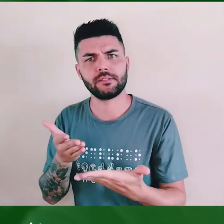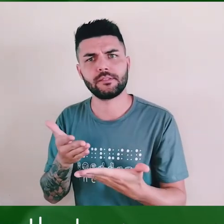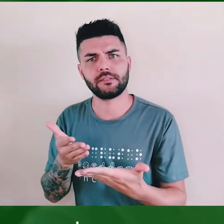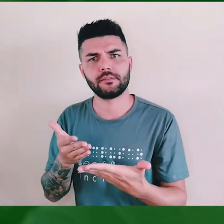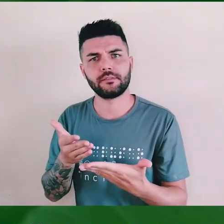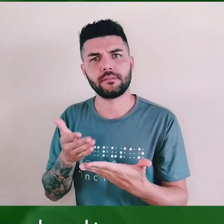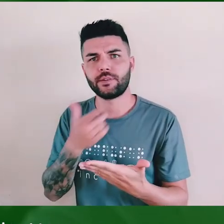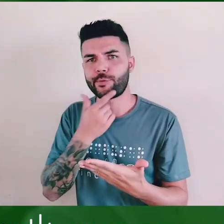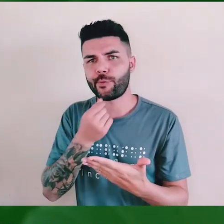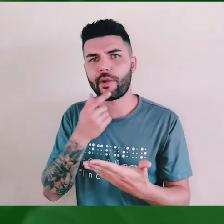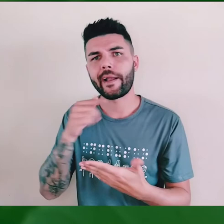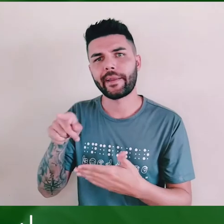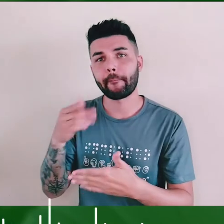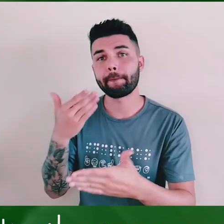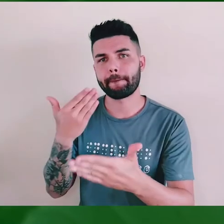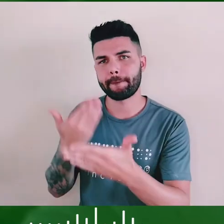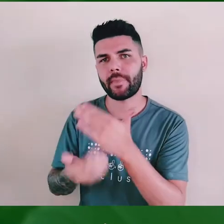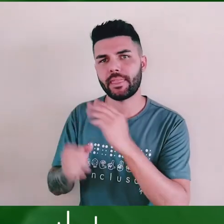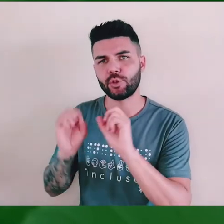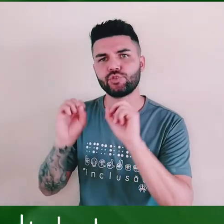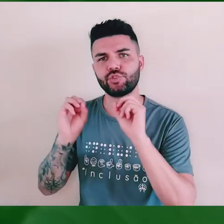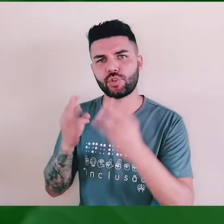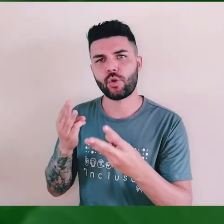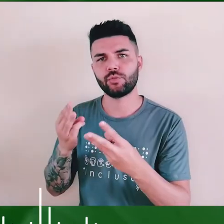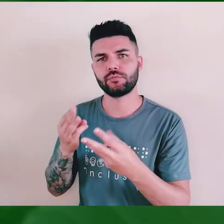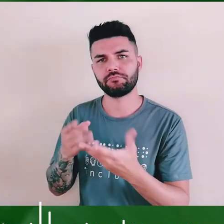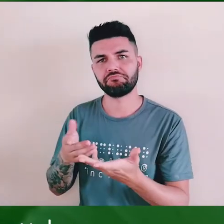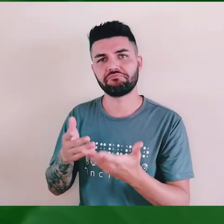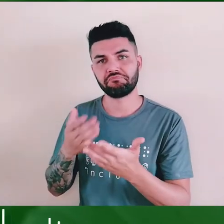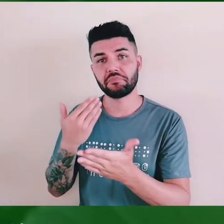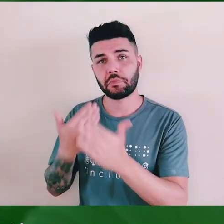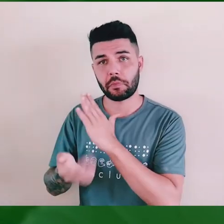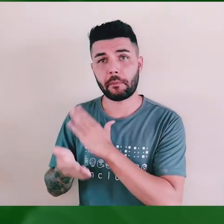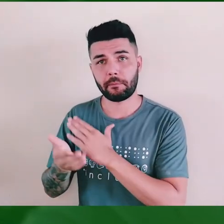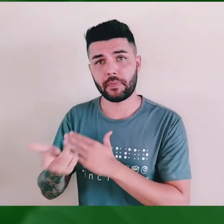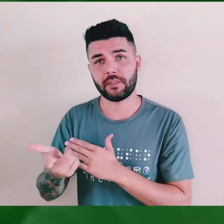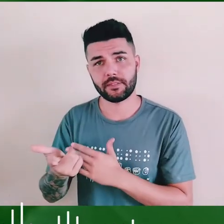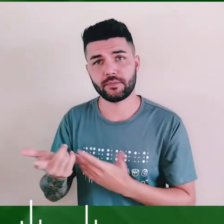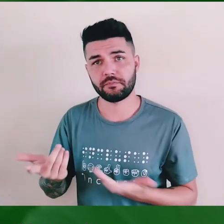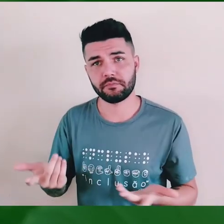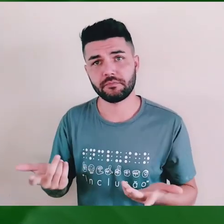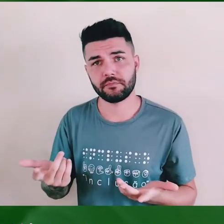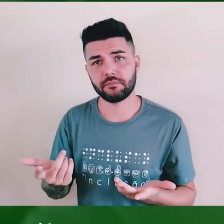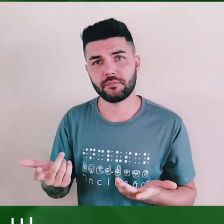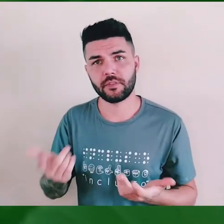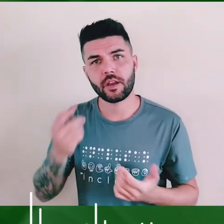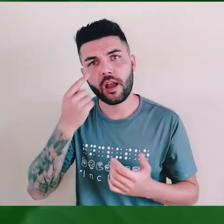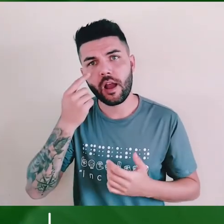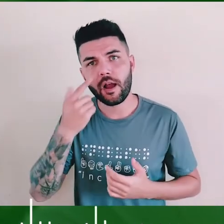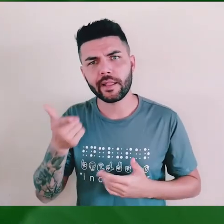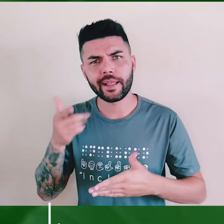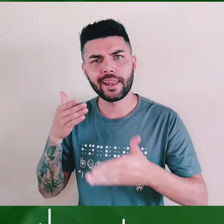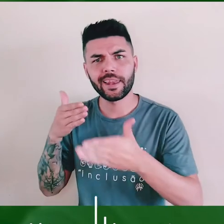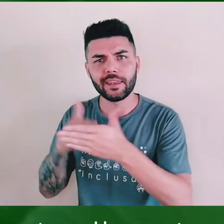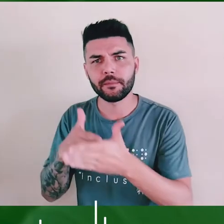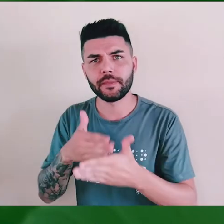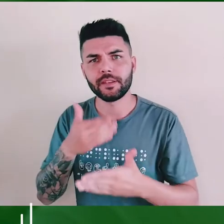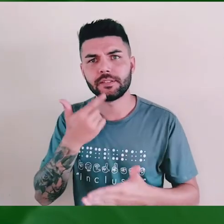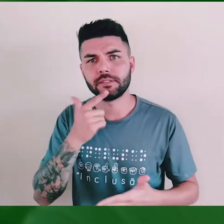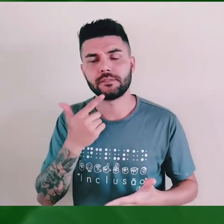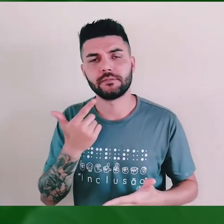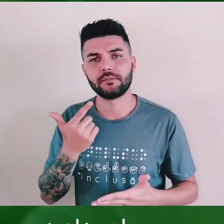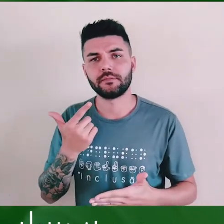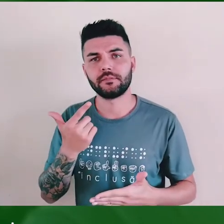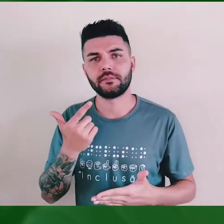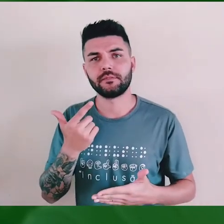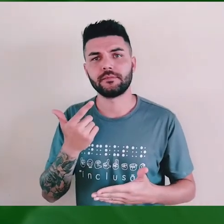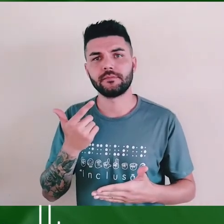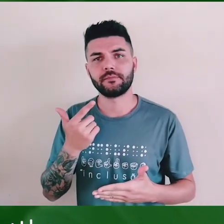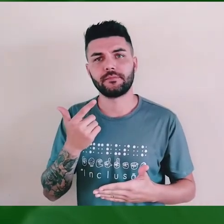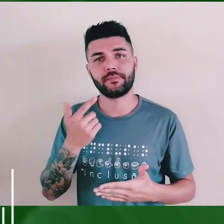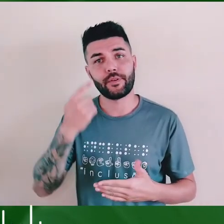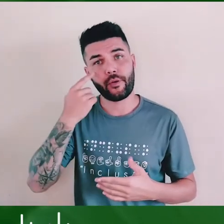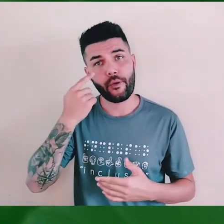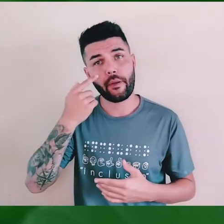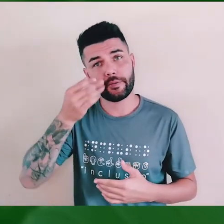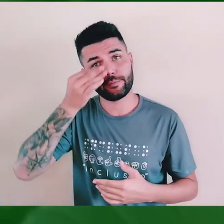ele deve me odiar, mas foi algo que eu fiz pra você ver como não tem lugar mais isso.